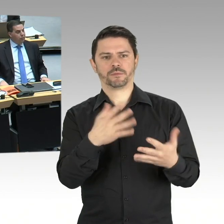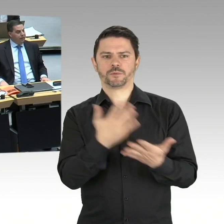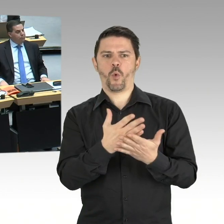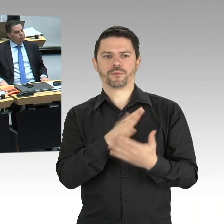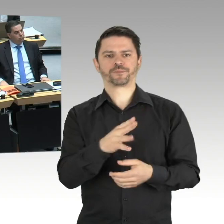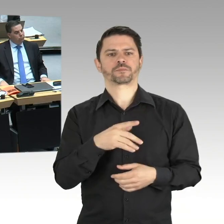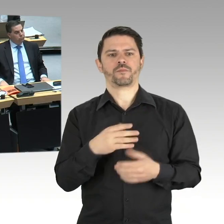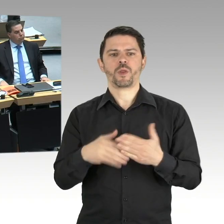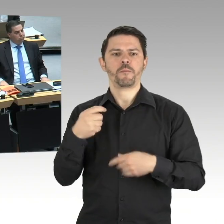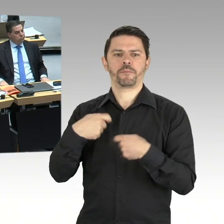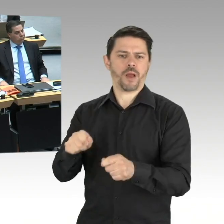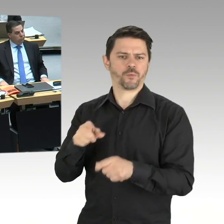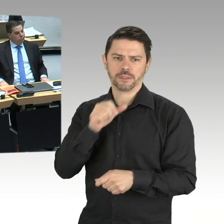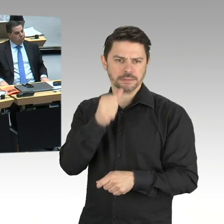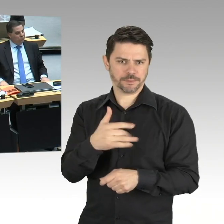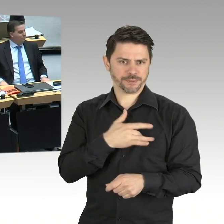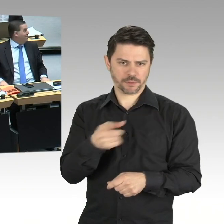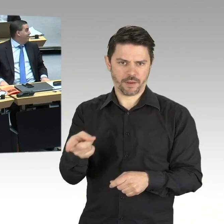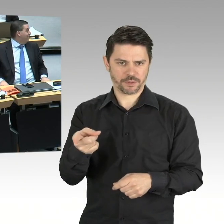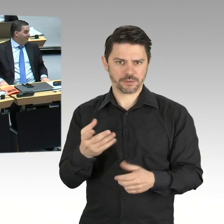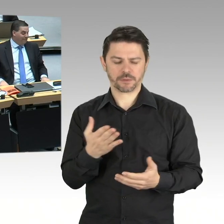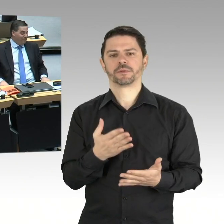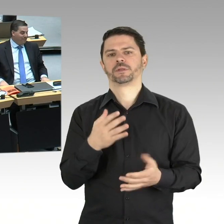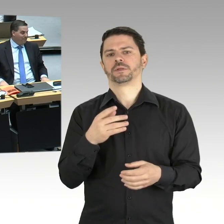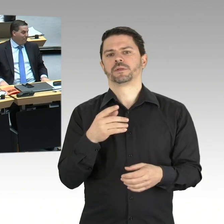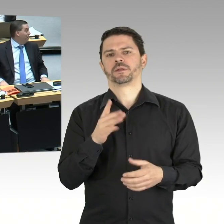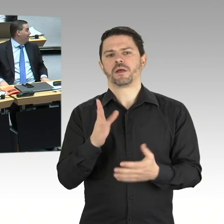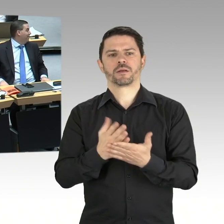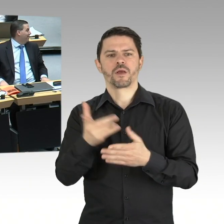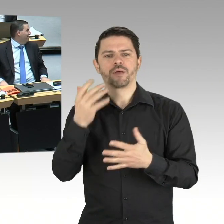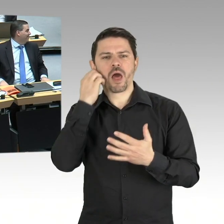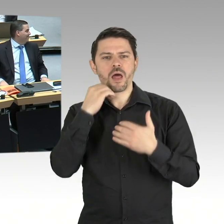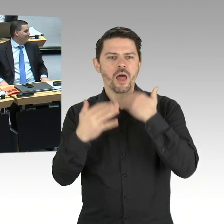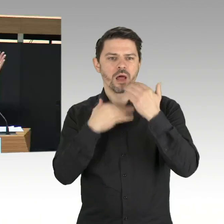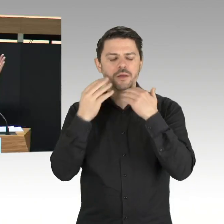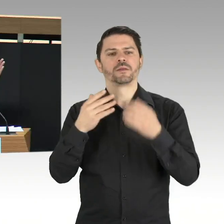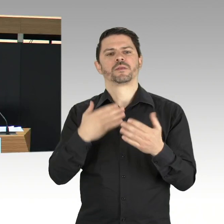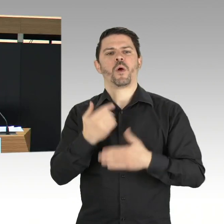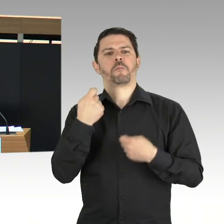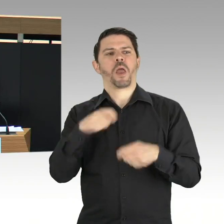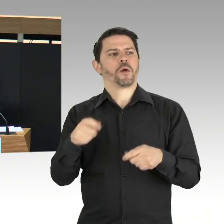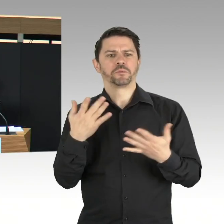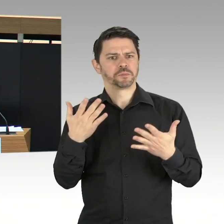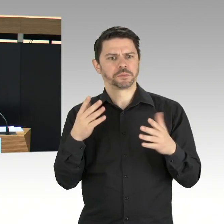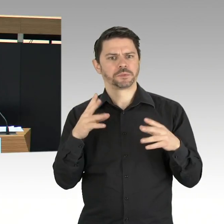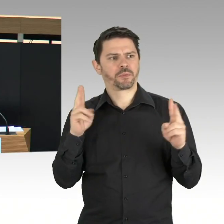Aber wir brauchen doch auch Neubau, der richtig ist, nicht irgendwie nur Masse. Wir brauchen Neubau,